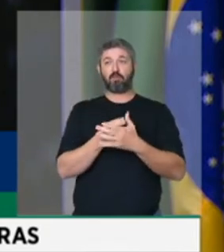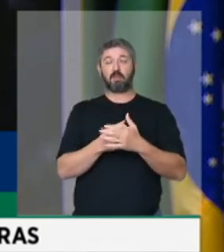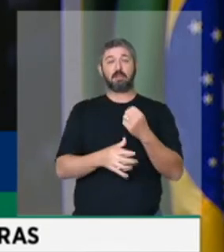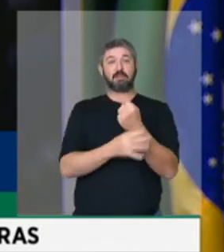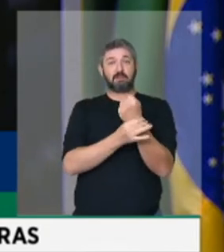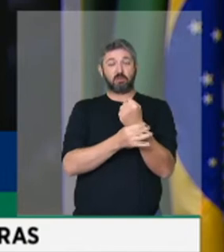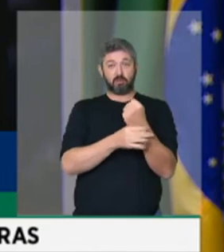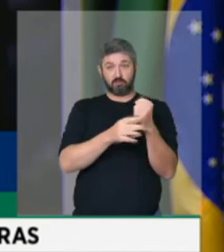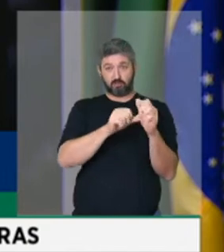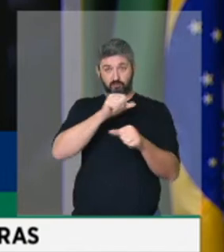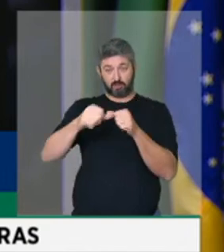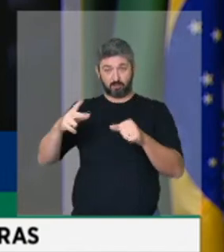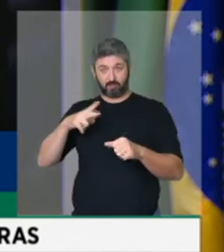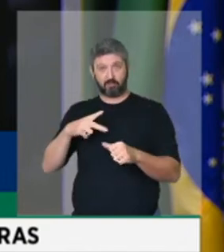GÁS NATURAL. TRÊS. DÁ PRIVILÉGIO PRA EMPREGADOS DA